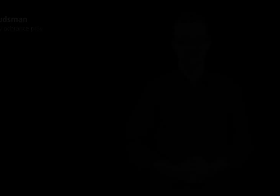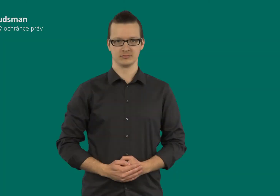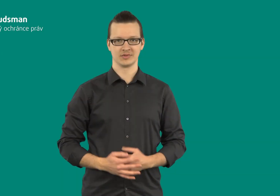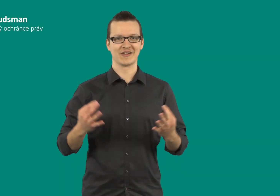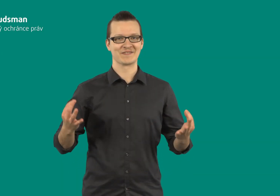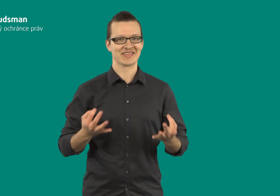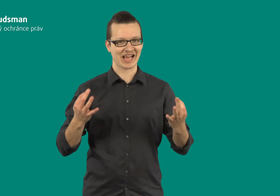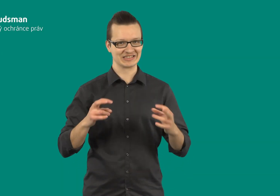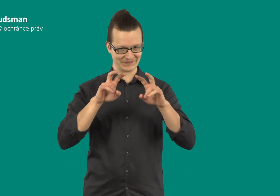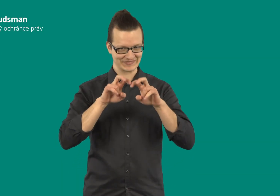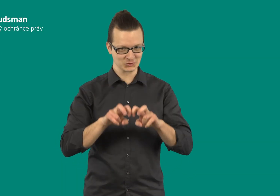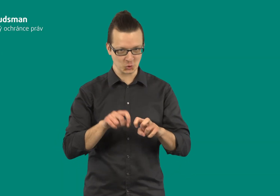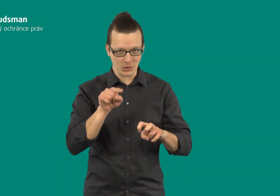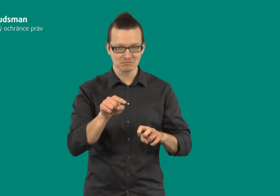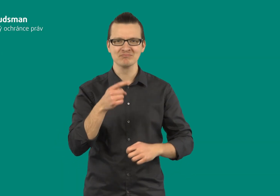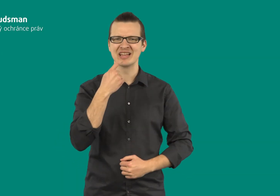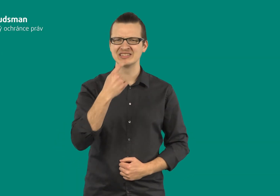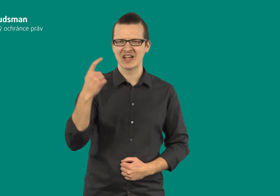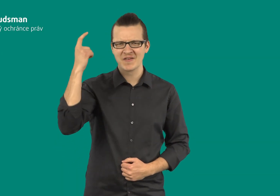Další a podrobnější informace ohledně výzkumů